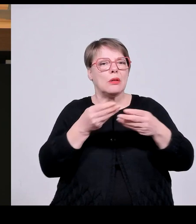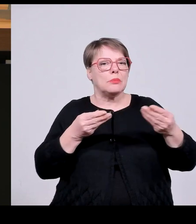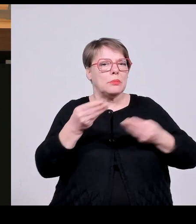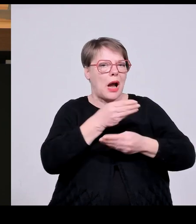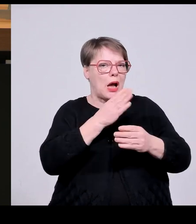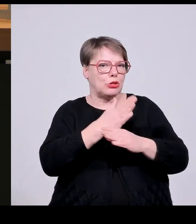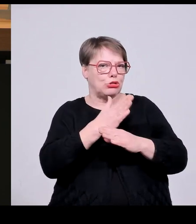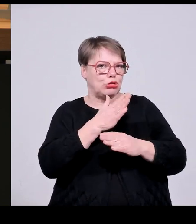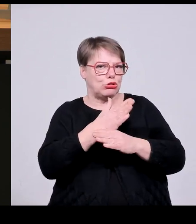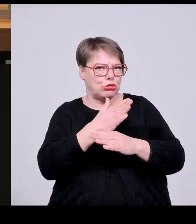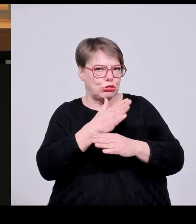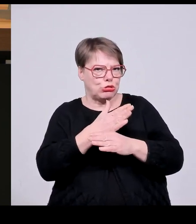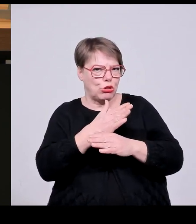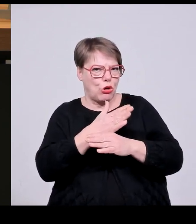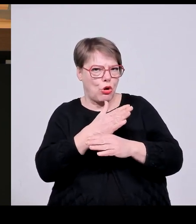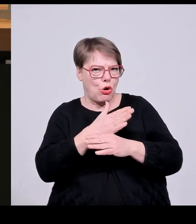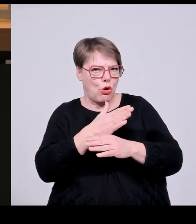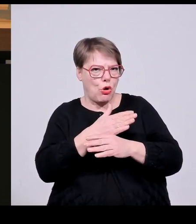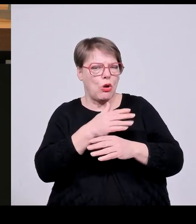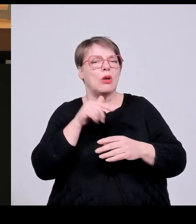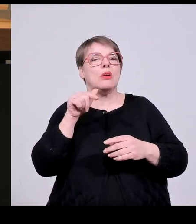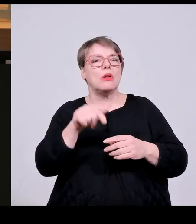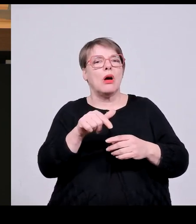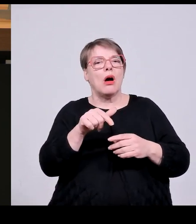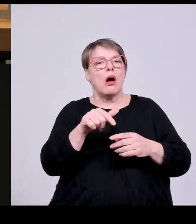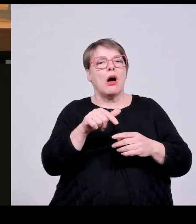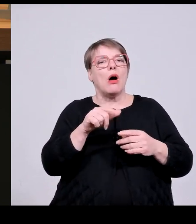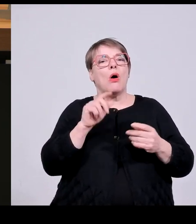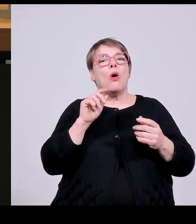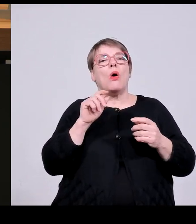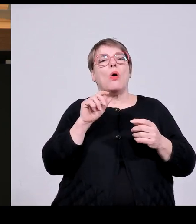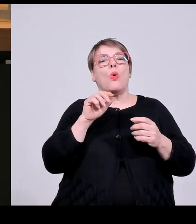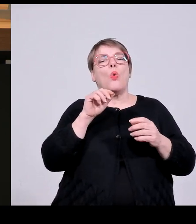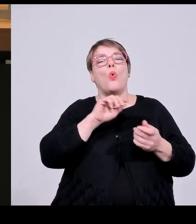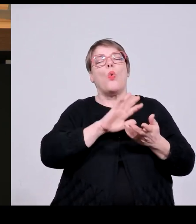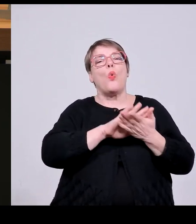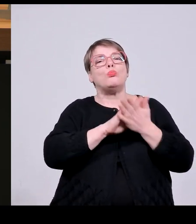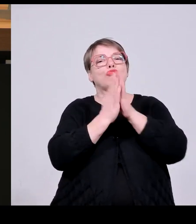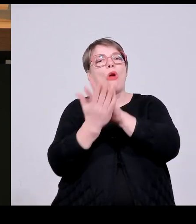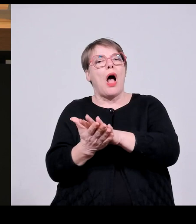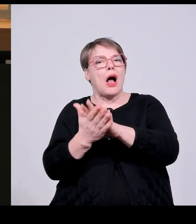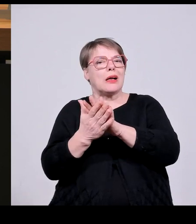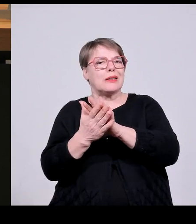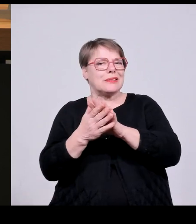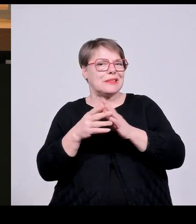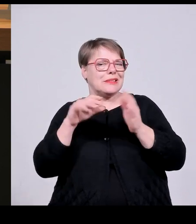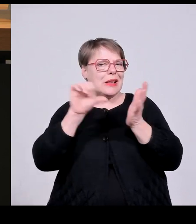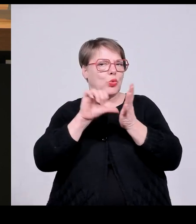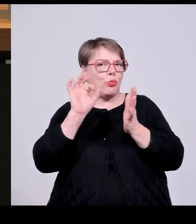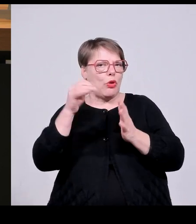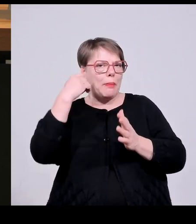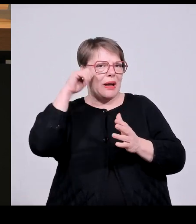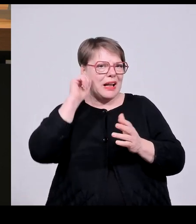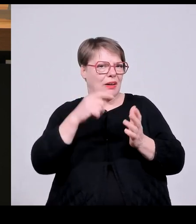haben zu Beginn dieser Legislaturperiode das Thema Kleingartensicherung wieder aufgegriffen und in die Koalitionsarbeit eingebrach.